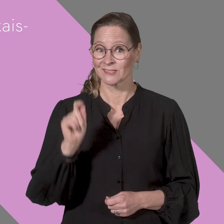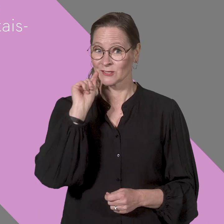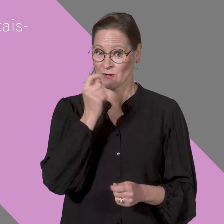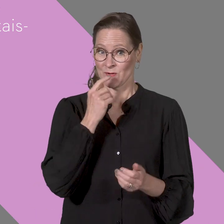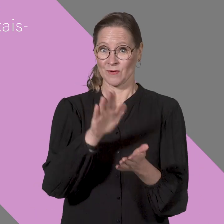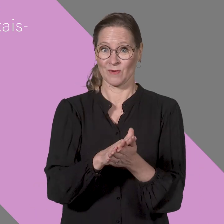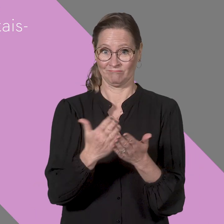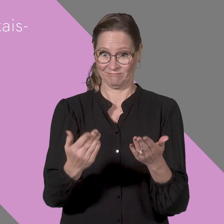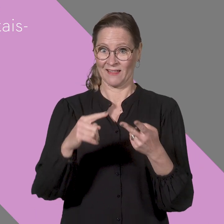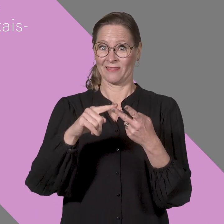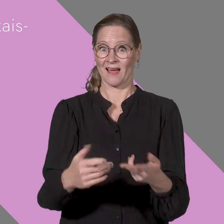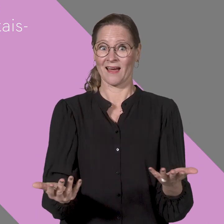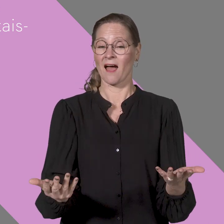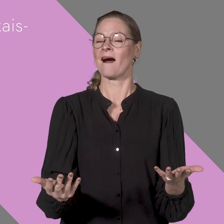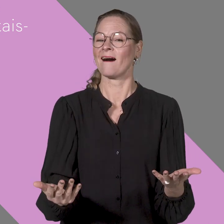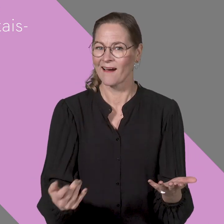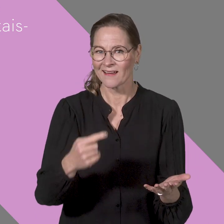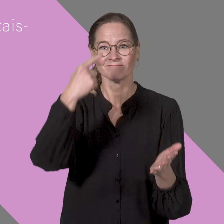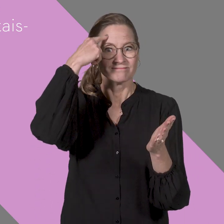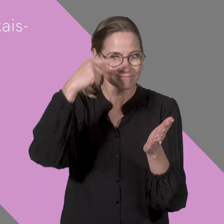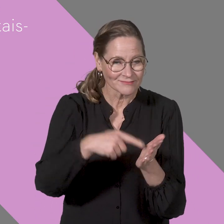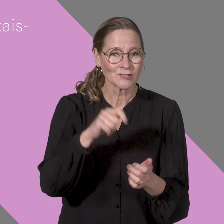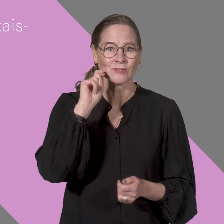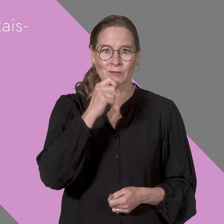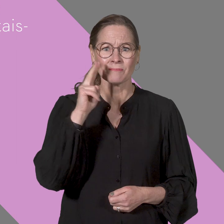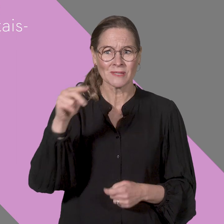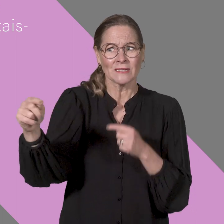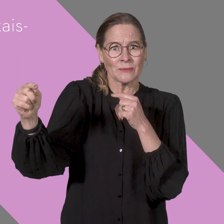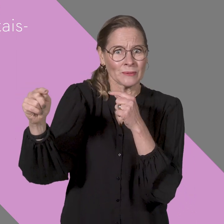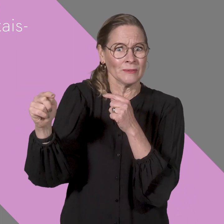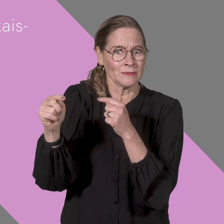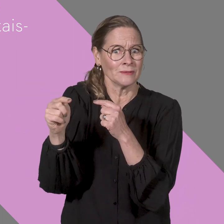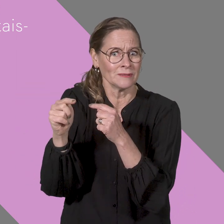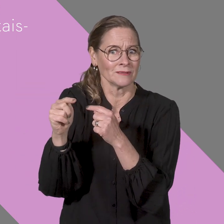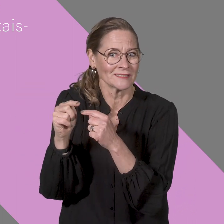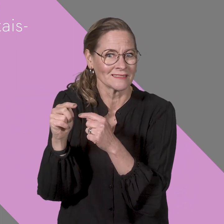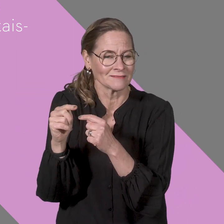Joulukuu on täällä taas, mikä tarkoittaa sitä, että joulu ihan kohta ovella!